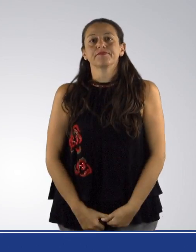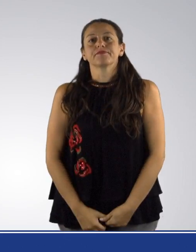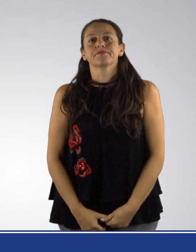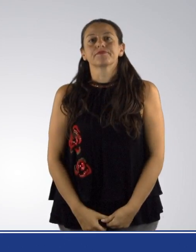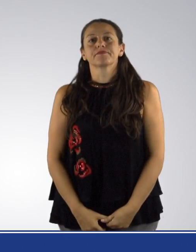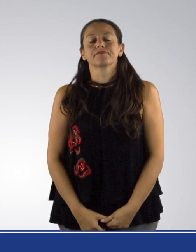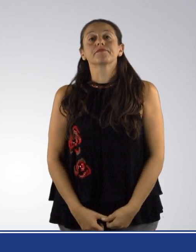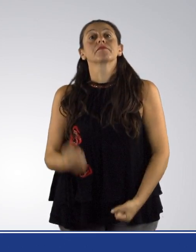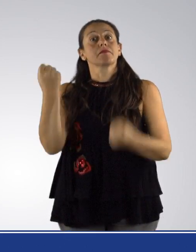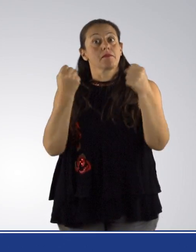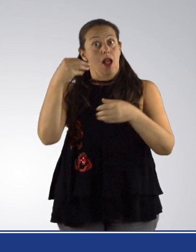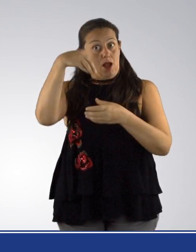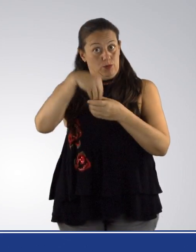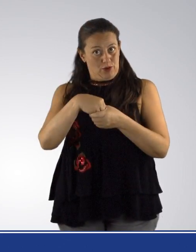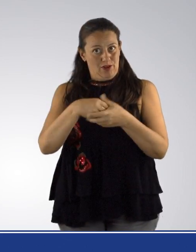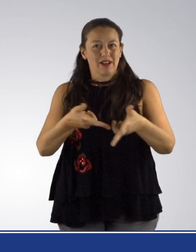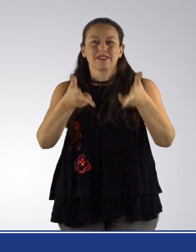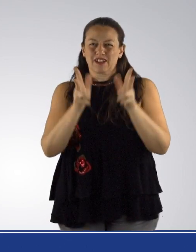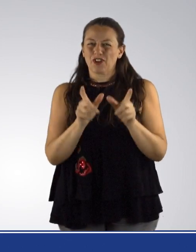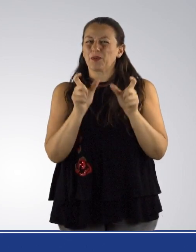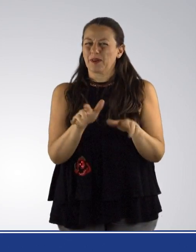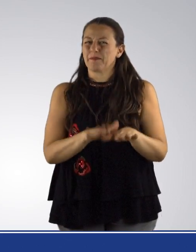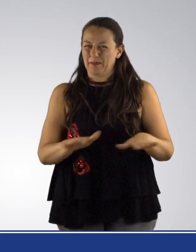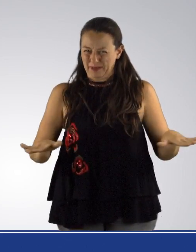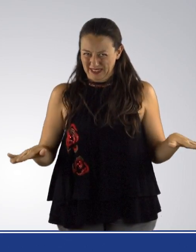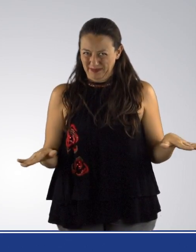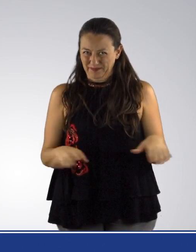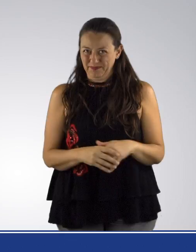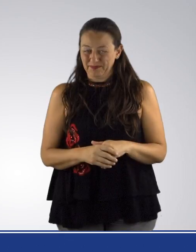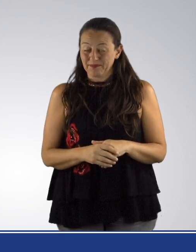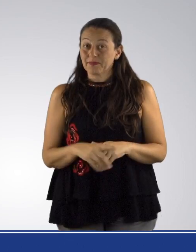Seggiolini auto per bambini